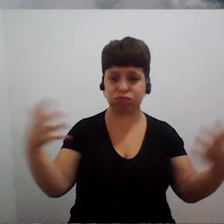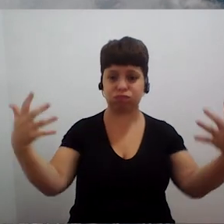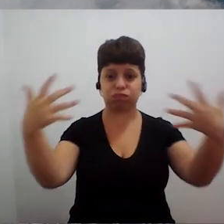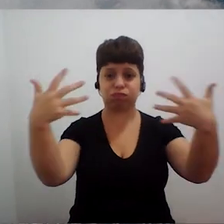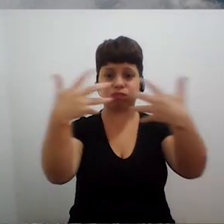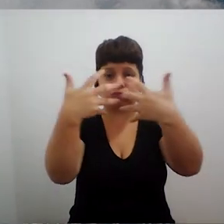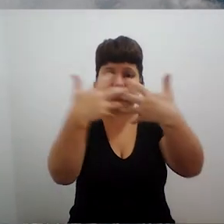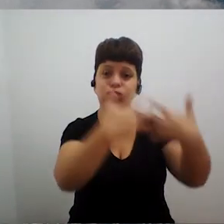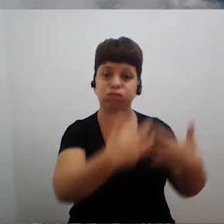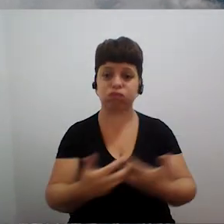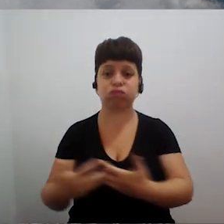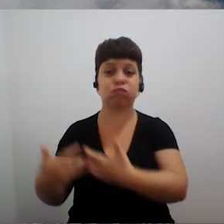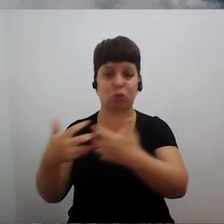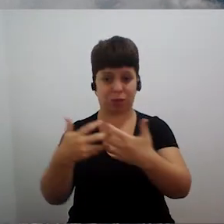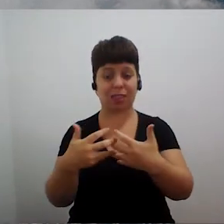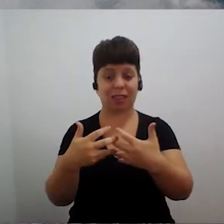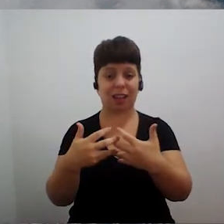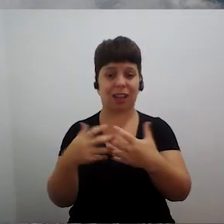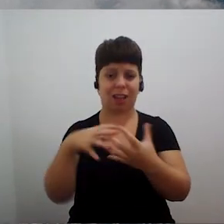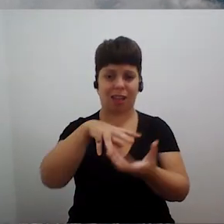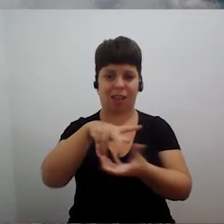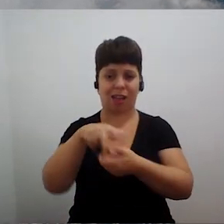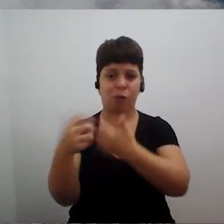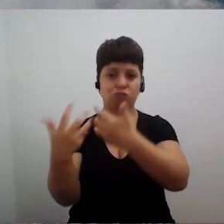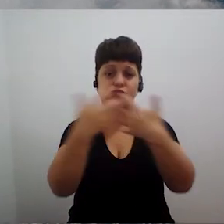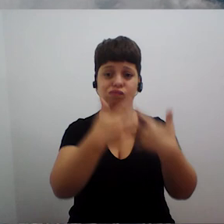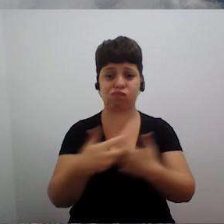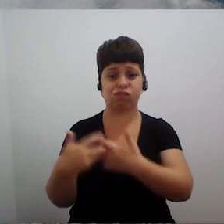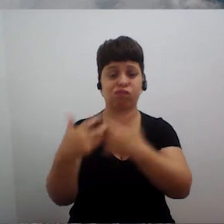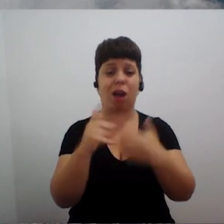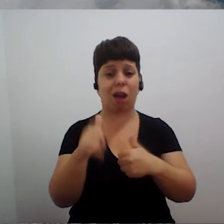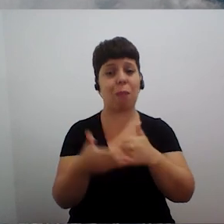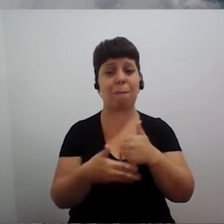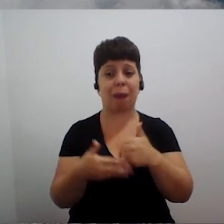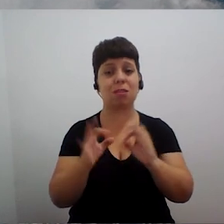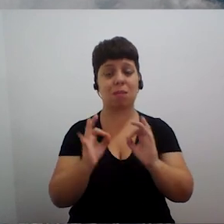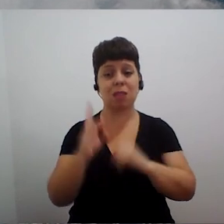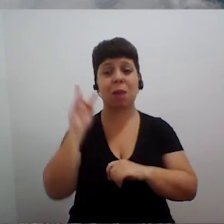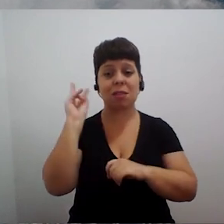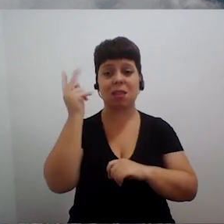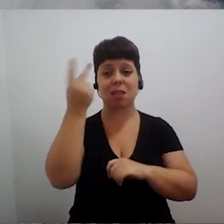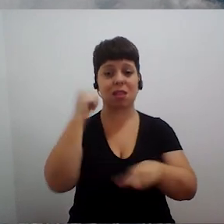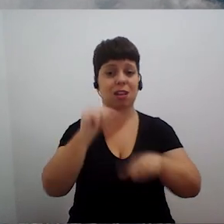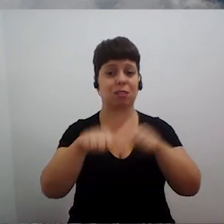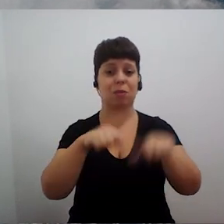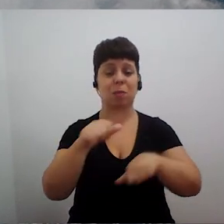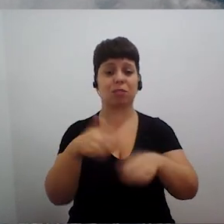que assim que interagem com o oceano, que é uma base para transformação que a gente está falando